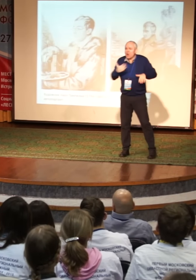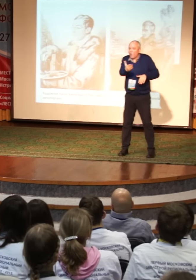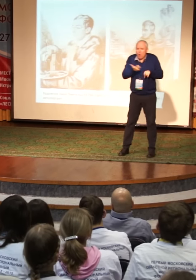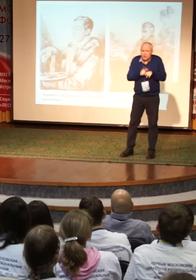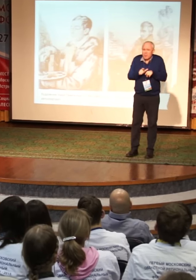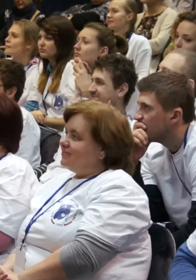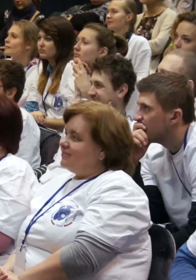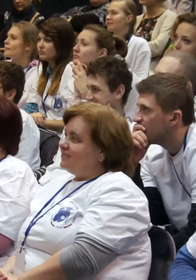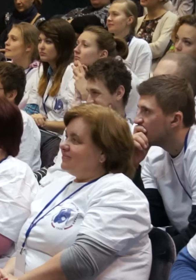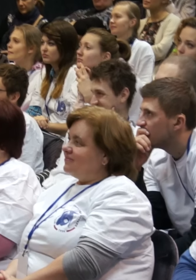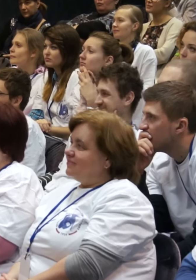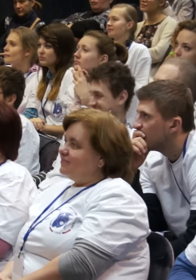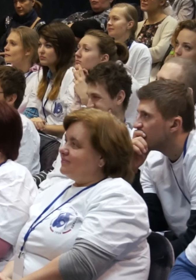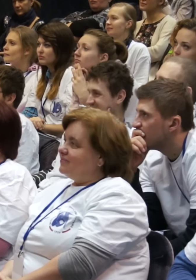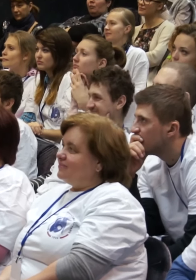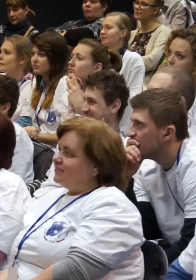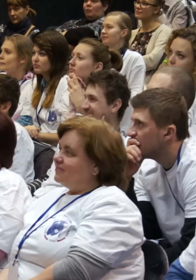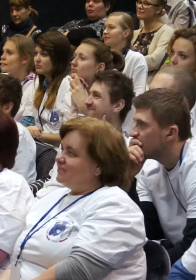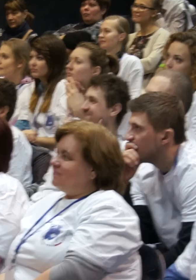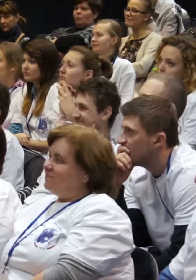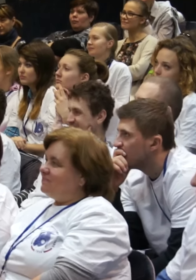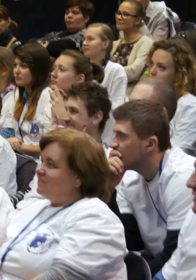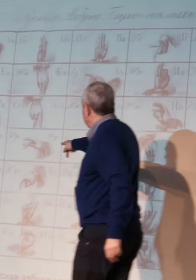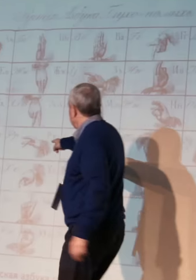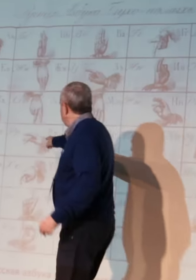Как потом признались участники,